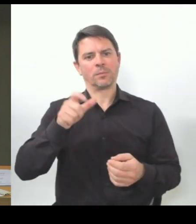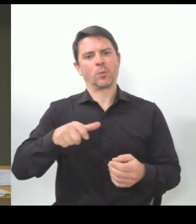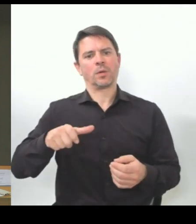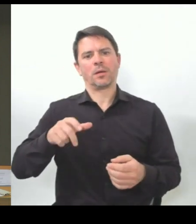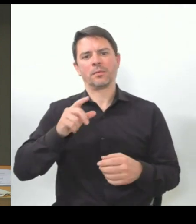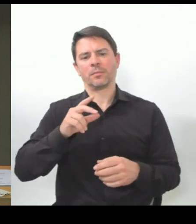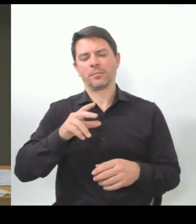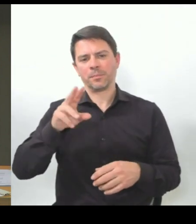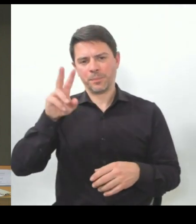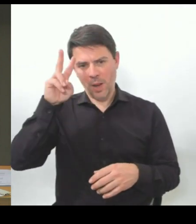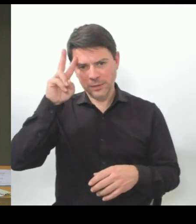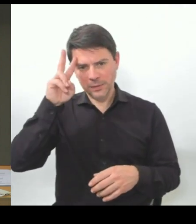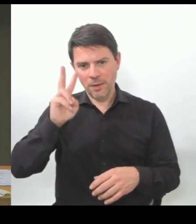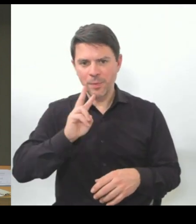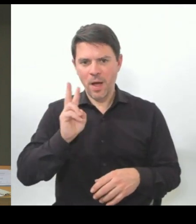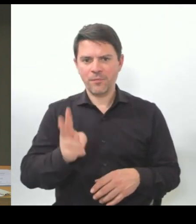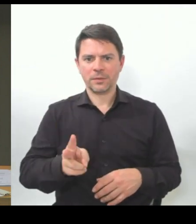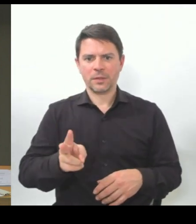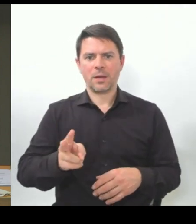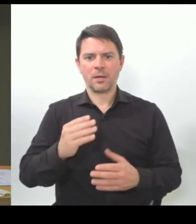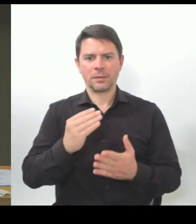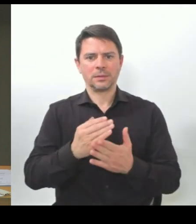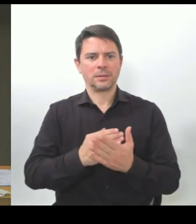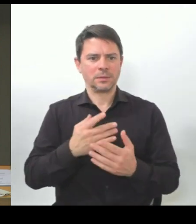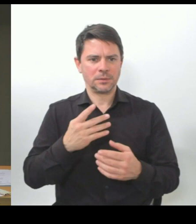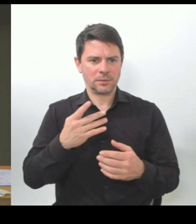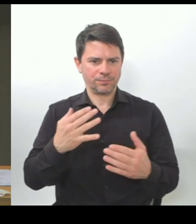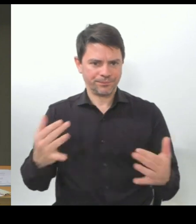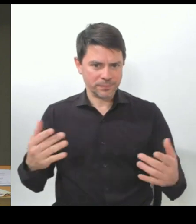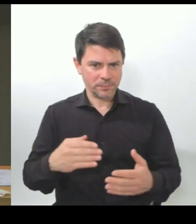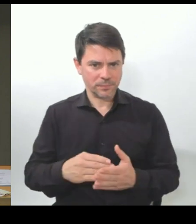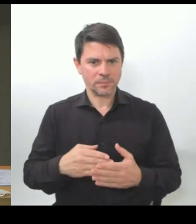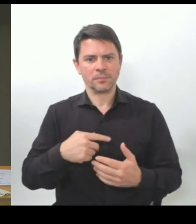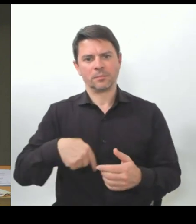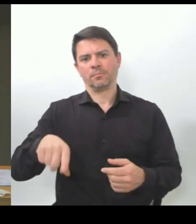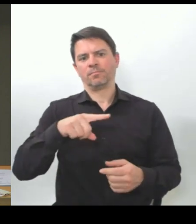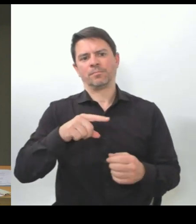die Koalitionsfraktionen sowie die FDP Fraktion. Wer stimmt dagegen?